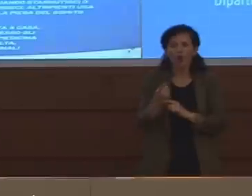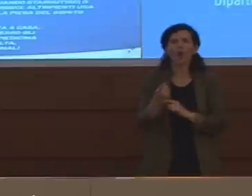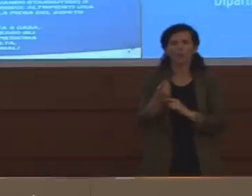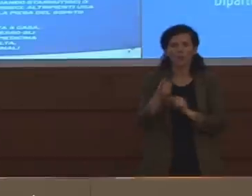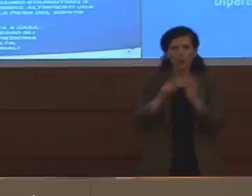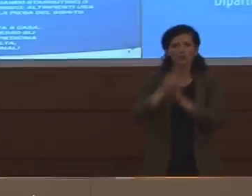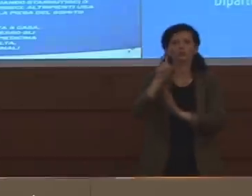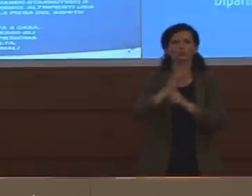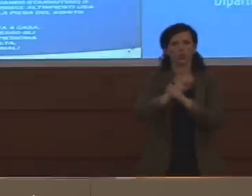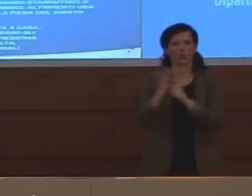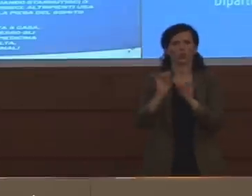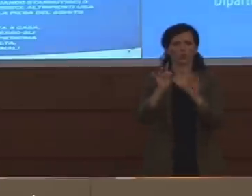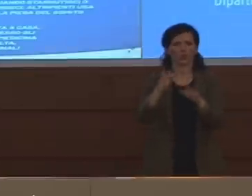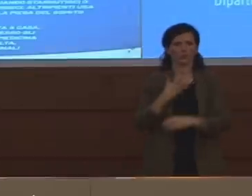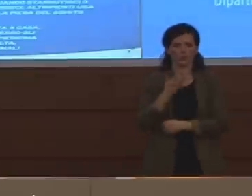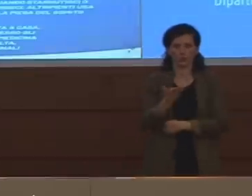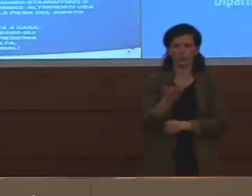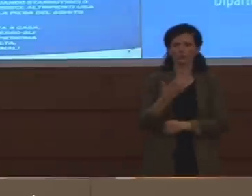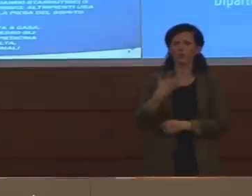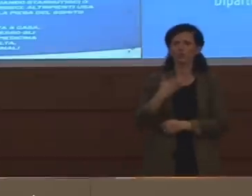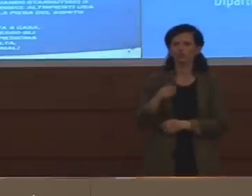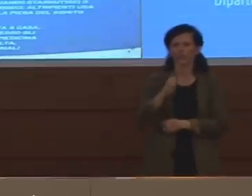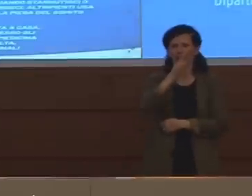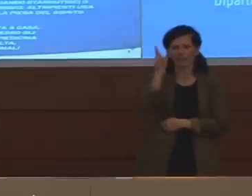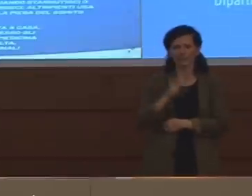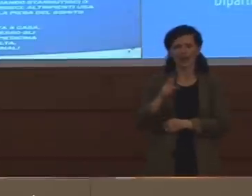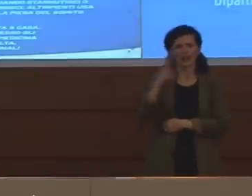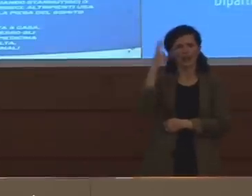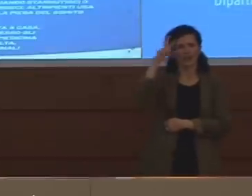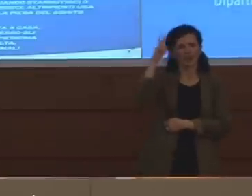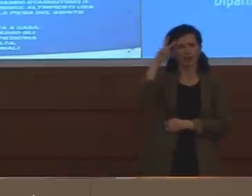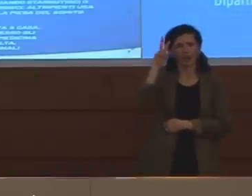In Italia credo si sia verificato un caso a Verona, di una signora a Verona, ma